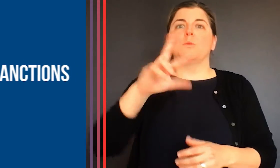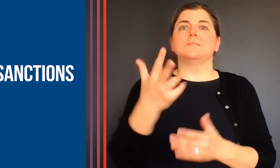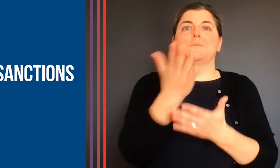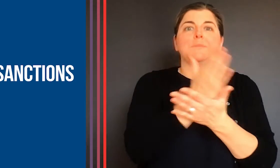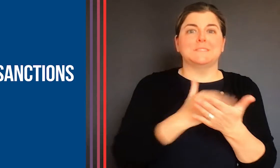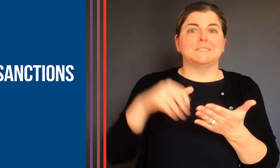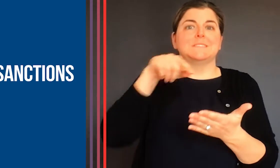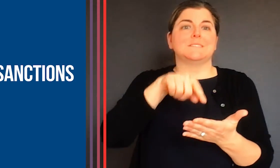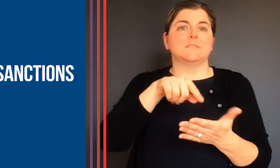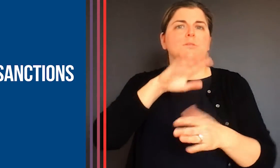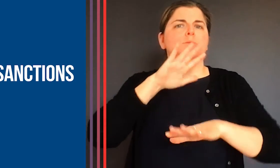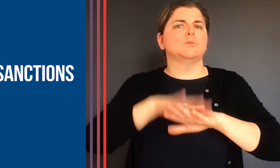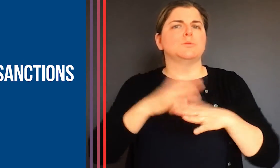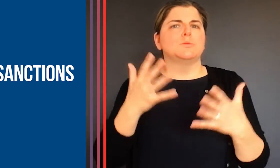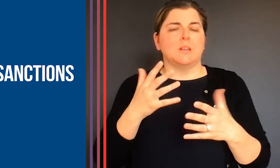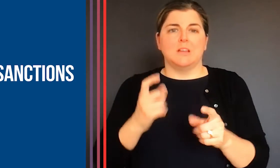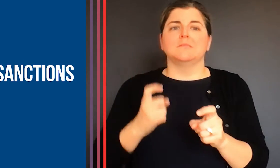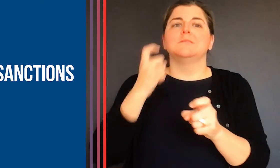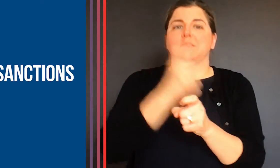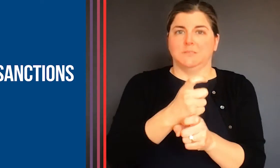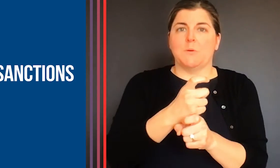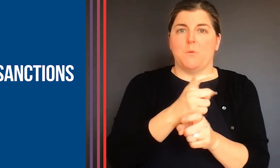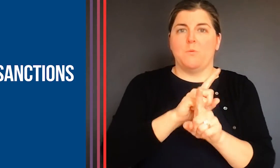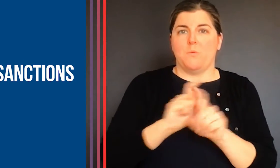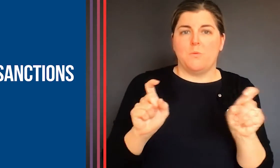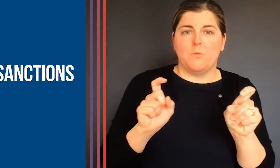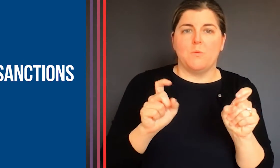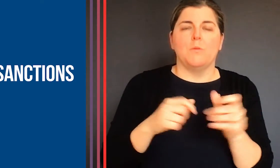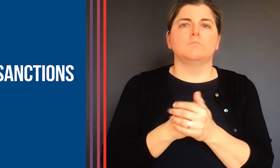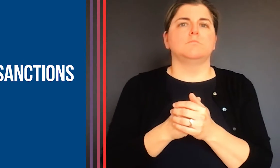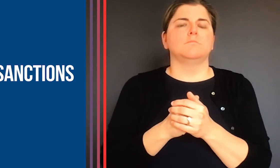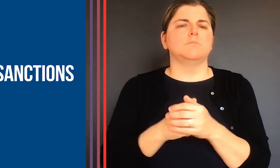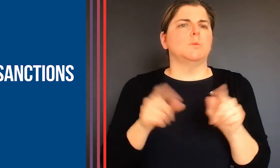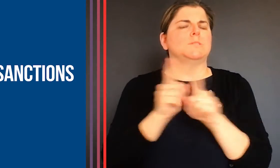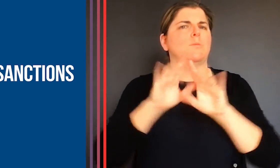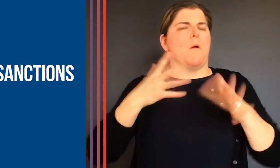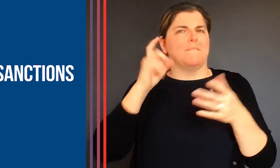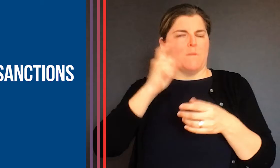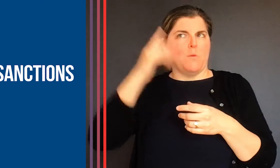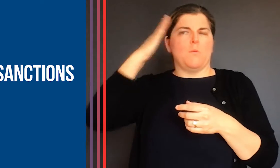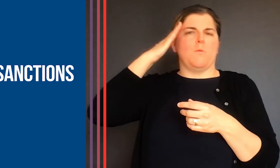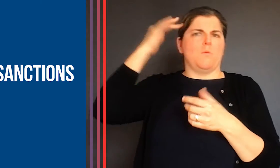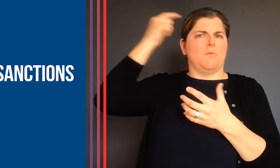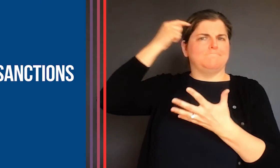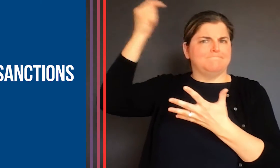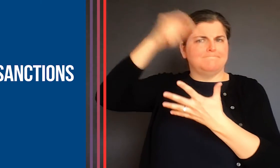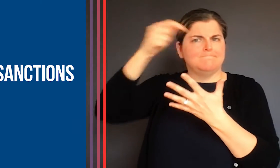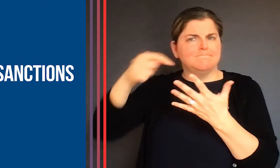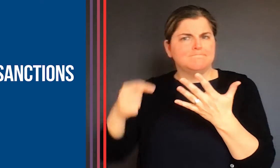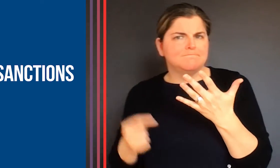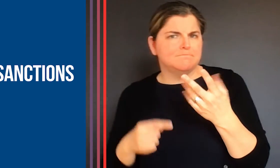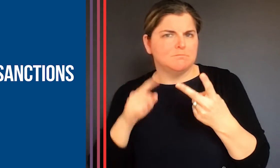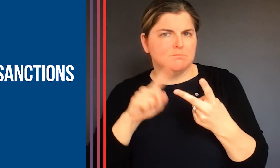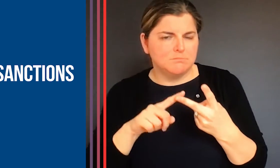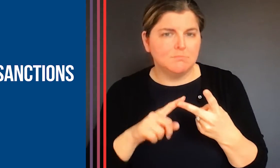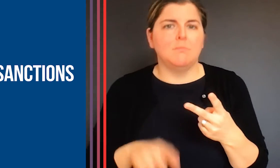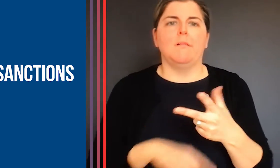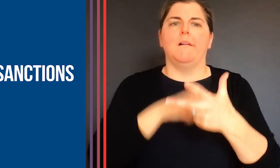Finalement, la troisième section porte sur les sanctions, les considérations dont on doit